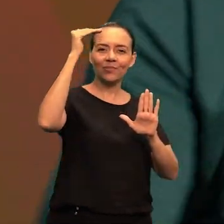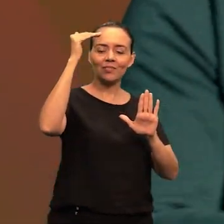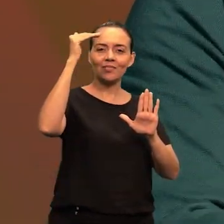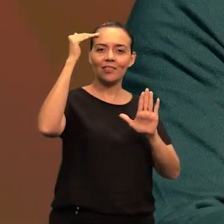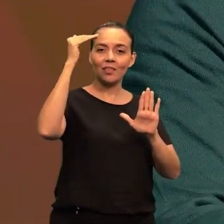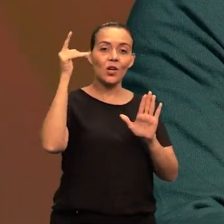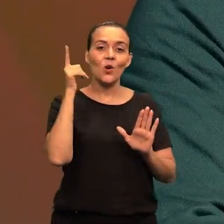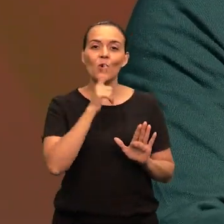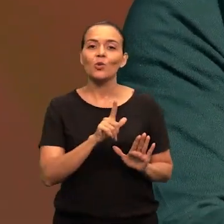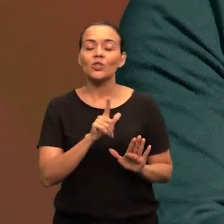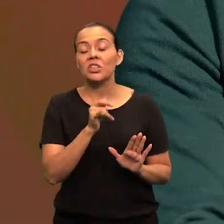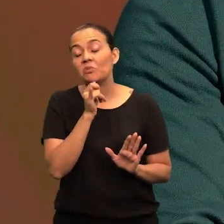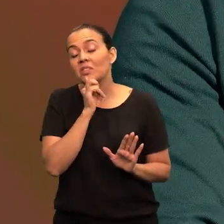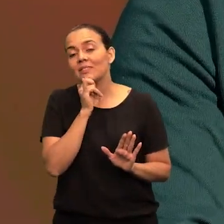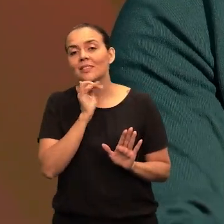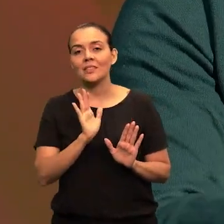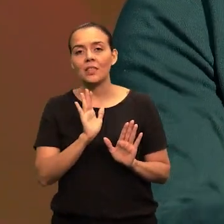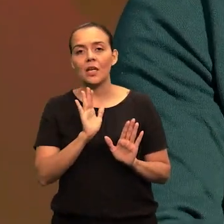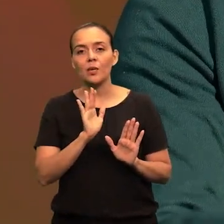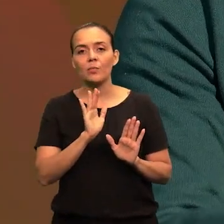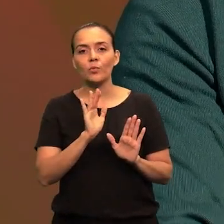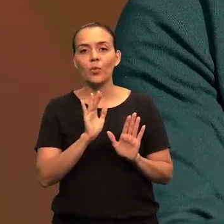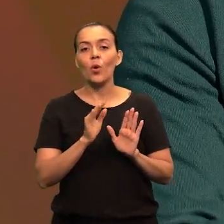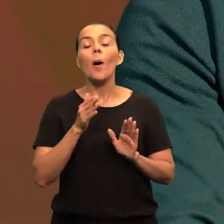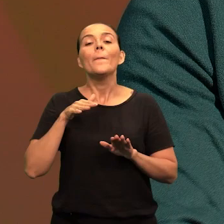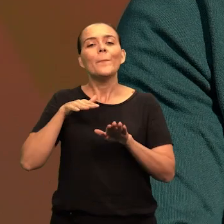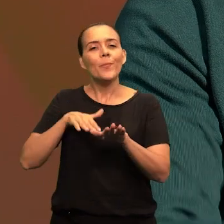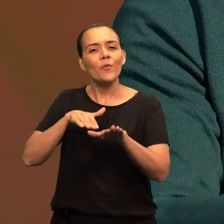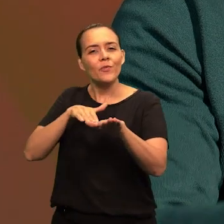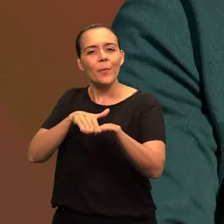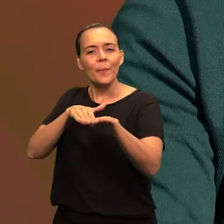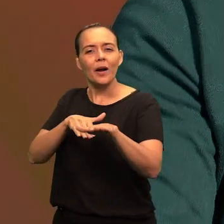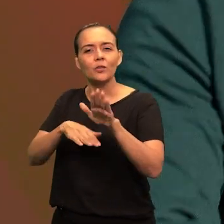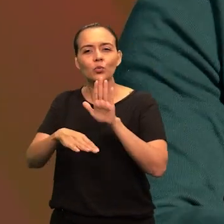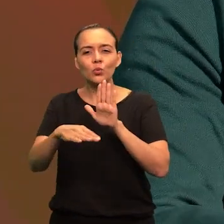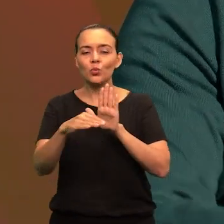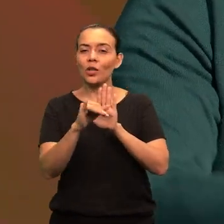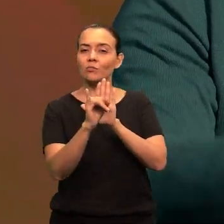Pautas de movimentos identitários, todas essas pautas, elas avançaram porque